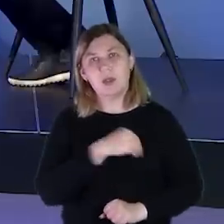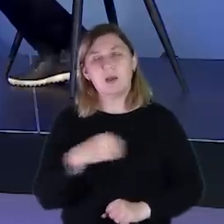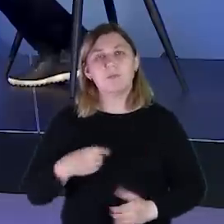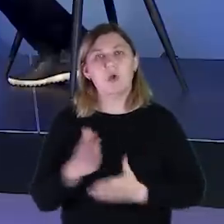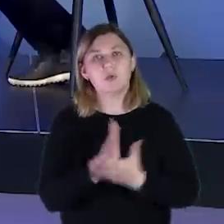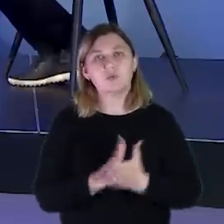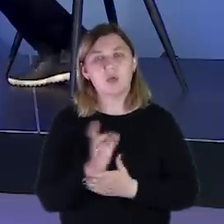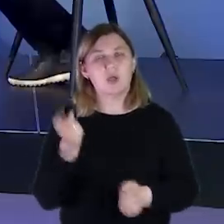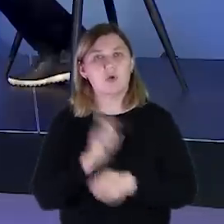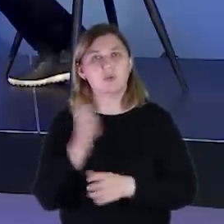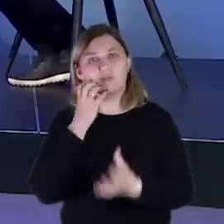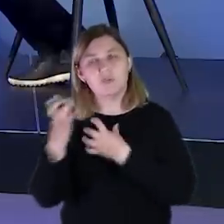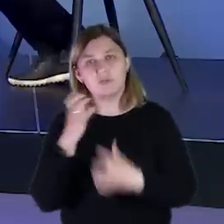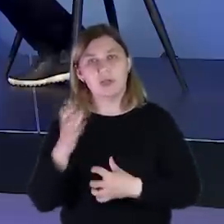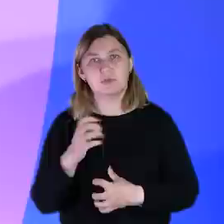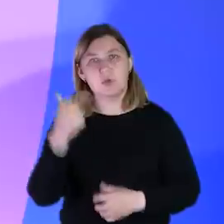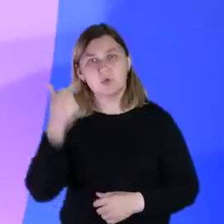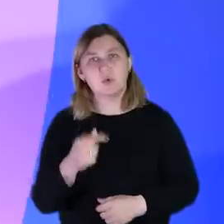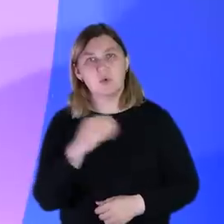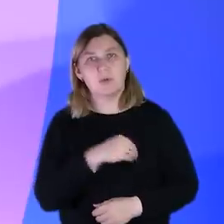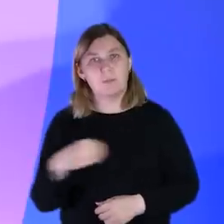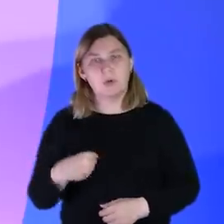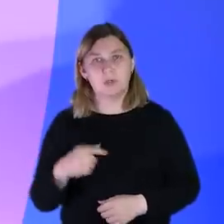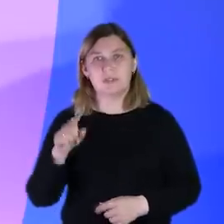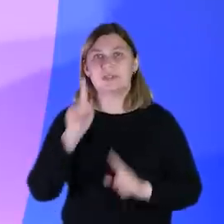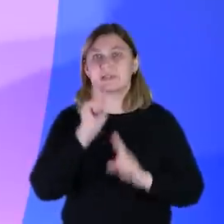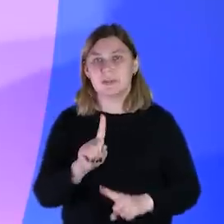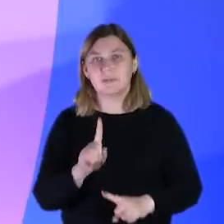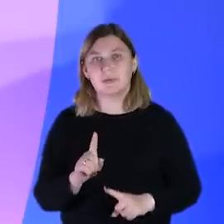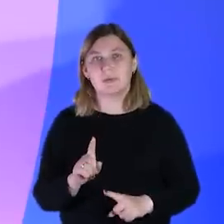służb kontrwywiadowczych Drugiej Rzeczpospolitej, bo przypomnijmy o tym, że tak naprawdę pas